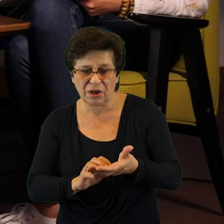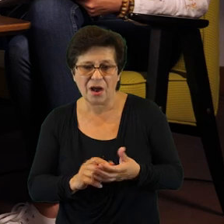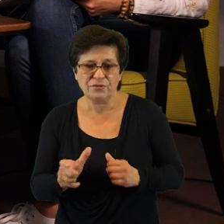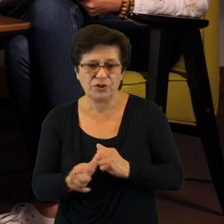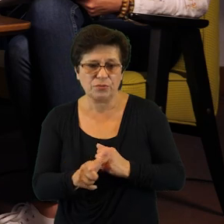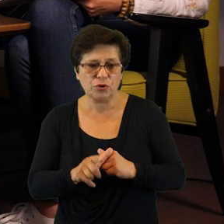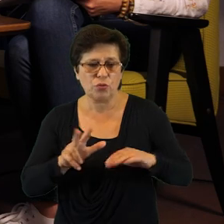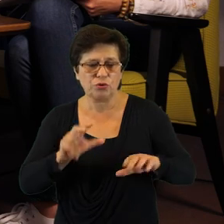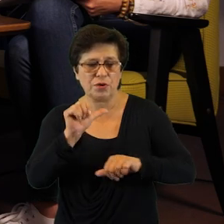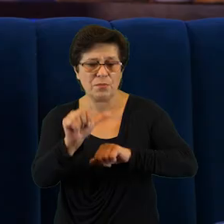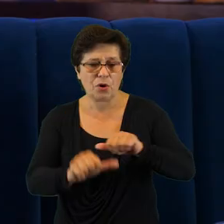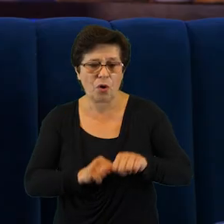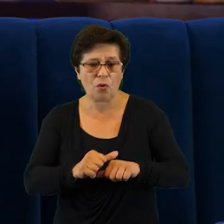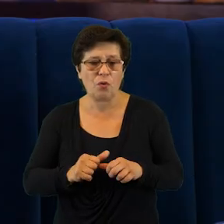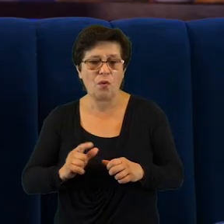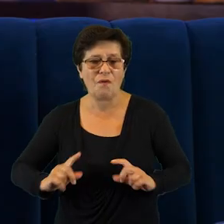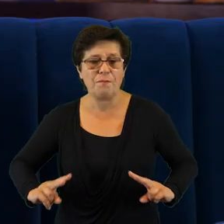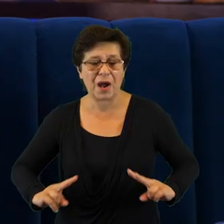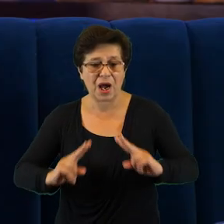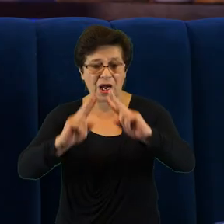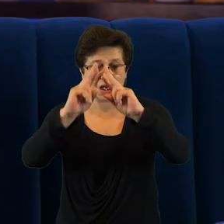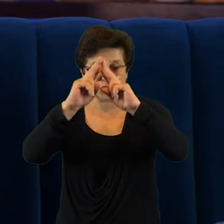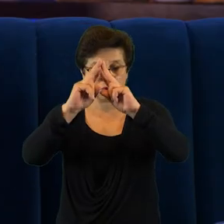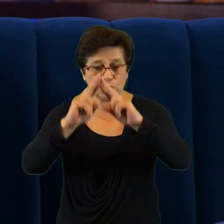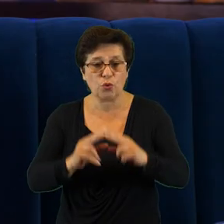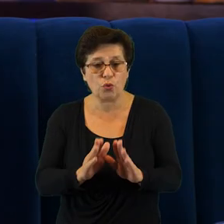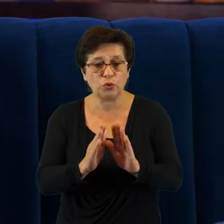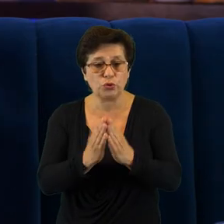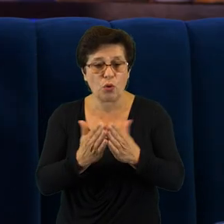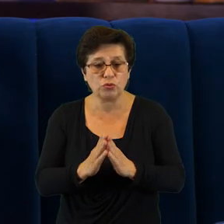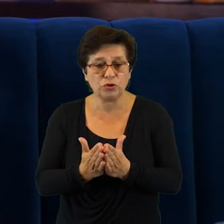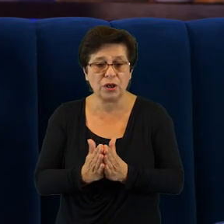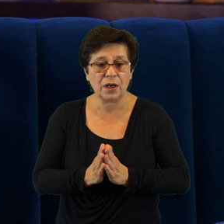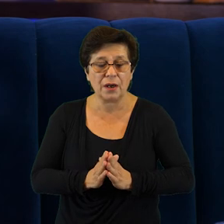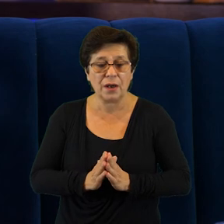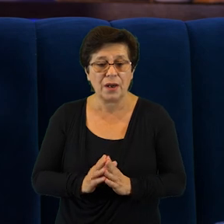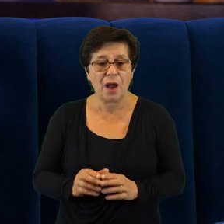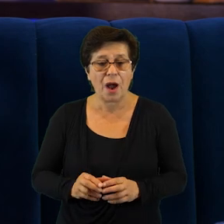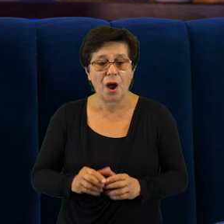swój bardzo ważny tom programowy esejów "Etyka i poetyka".